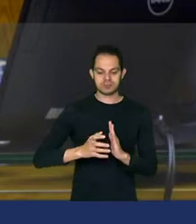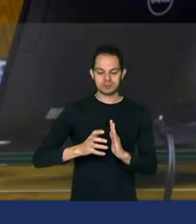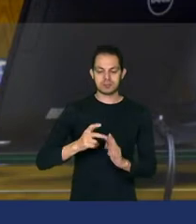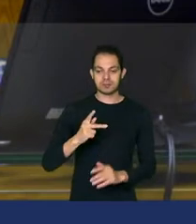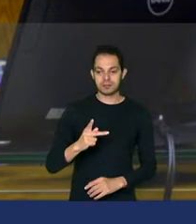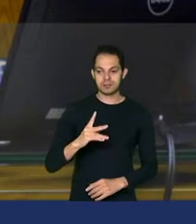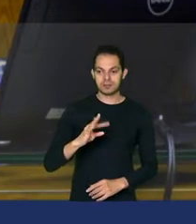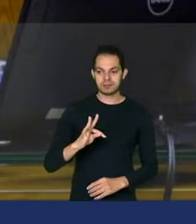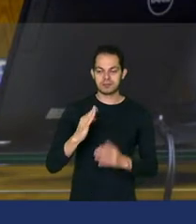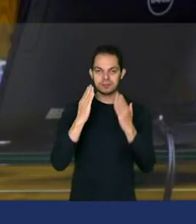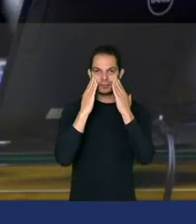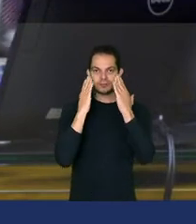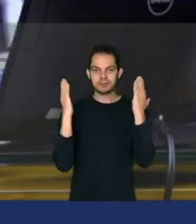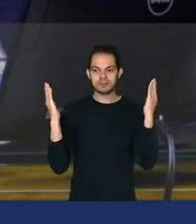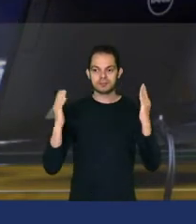VAMOS OUVIR LÁ DO ACRE, COMPANHEIRO LEO DE BRITO, LÁ